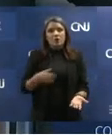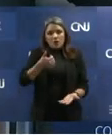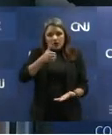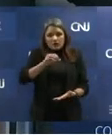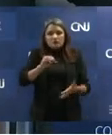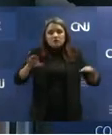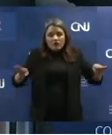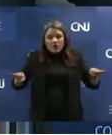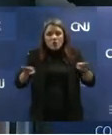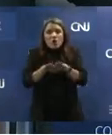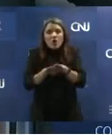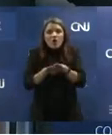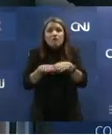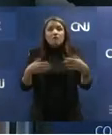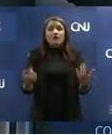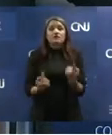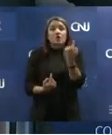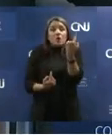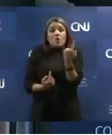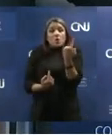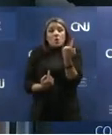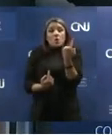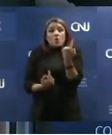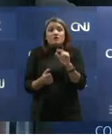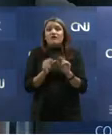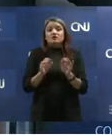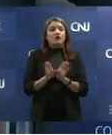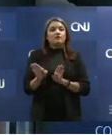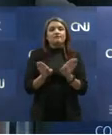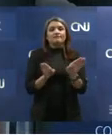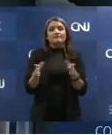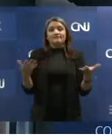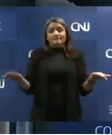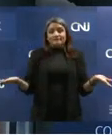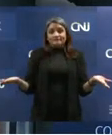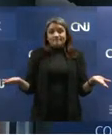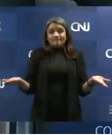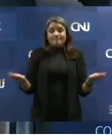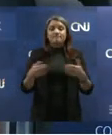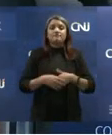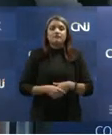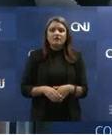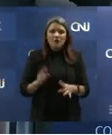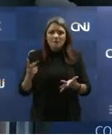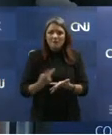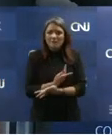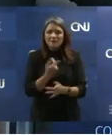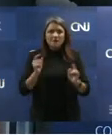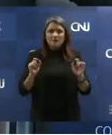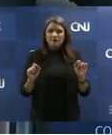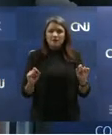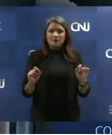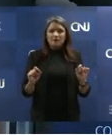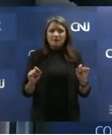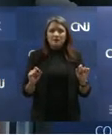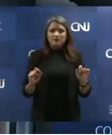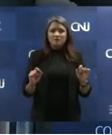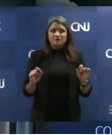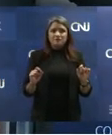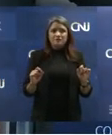Então, haveria uma situação de vaga. E novamente, o que ocorre na oportunidade do julgamento da vaga na OAB.